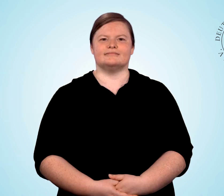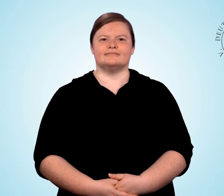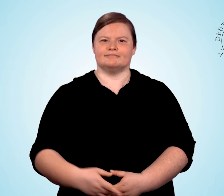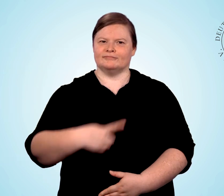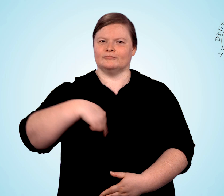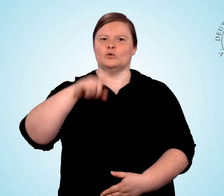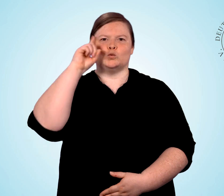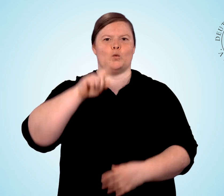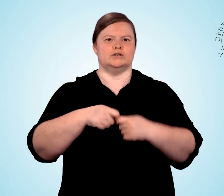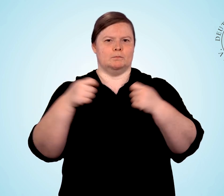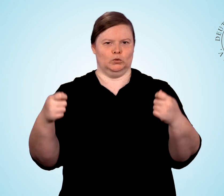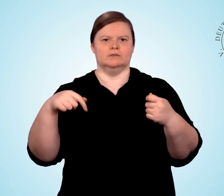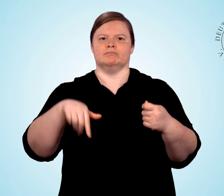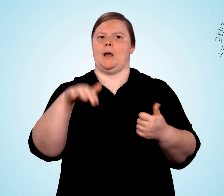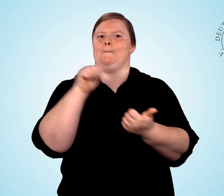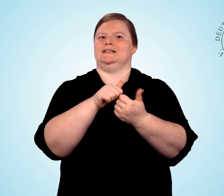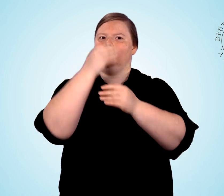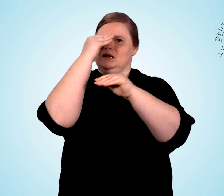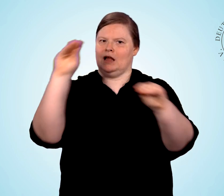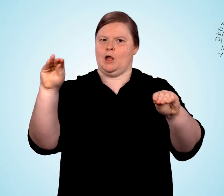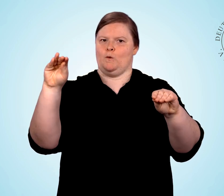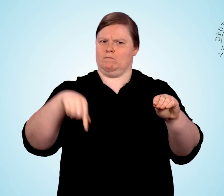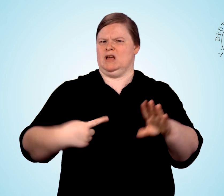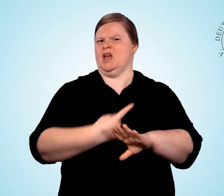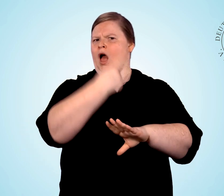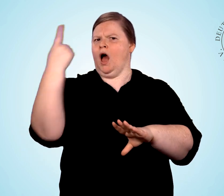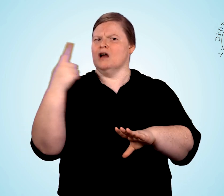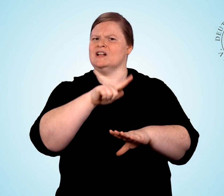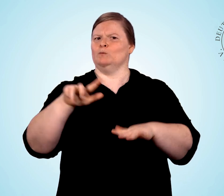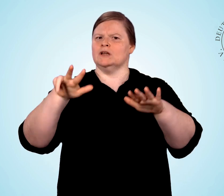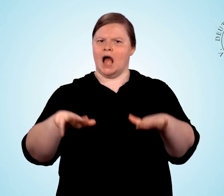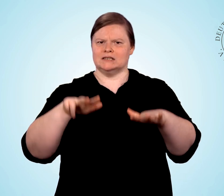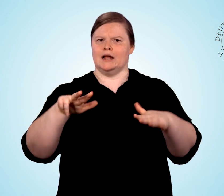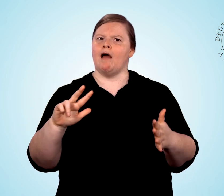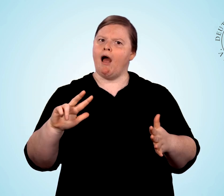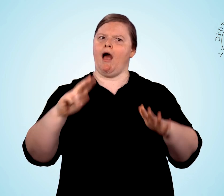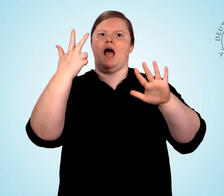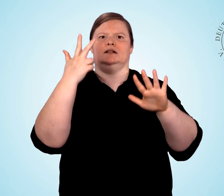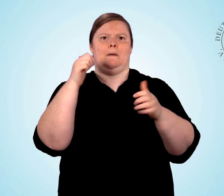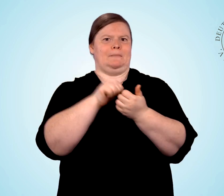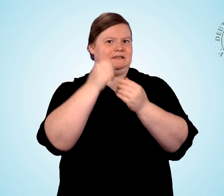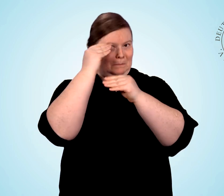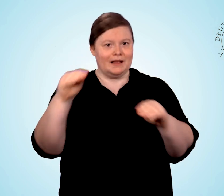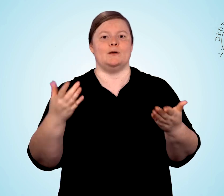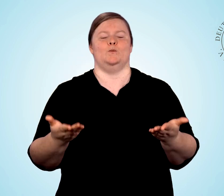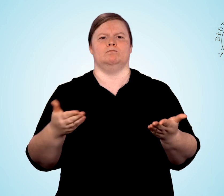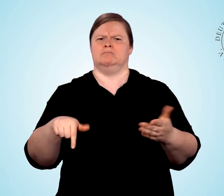Pressemitteilung des Deutschen Gehörlosen-Bundes Nr. 8/2018